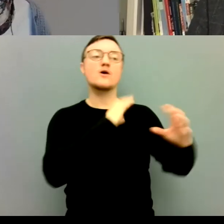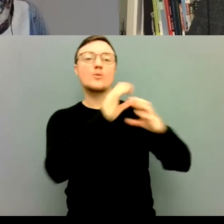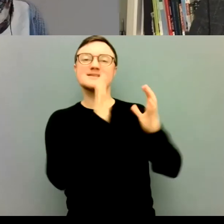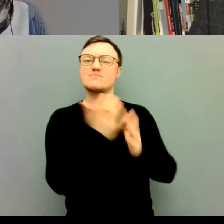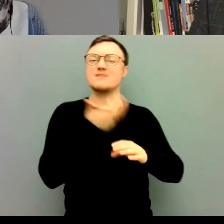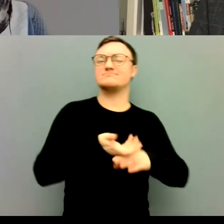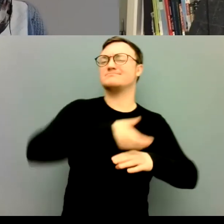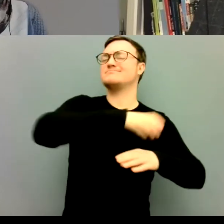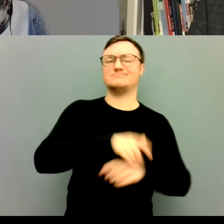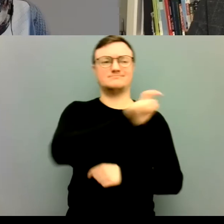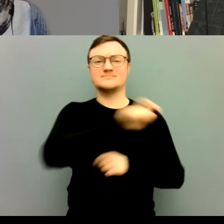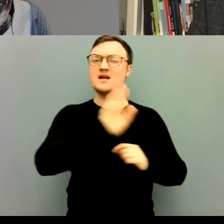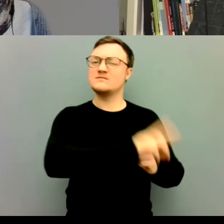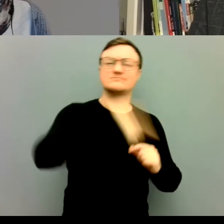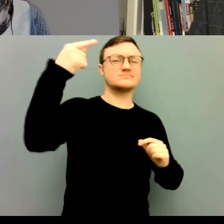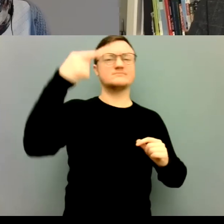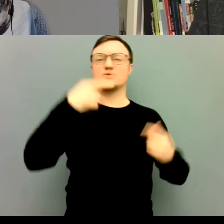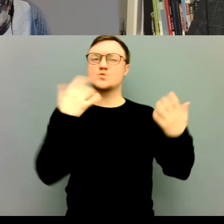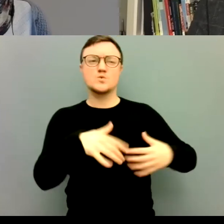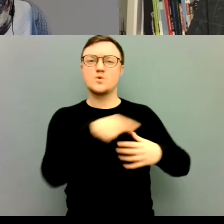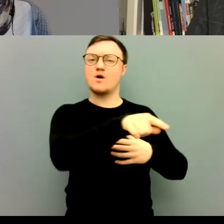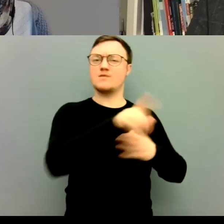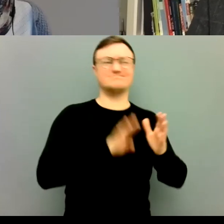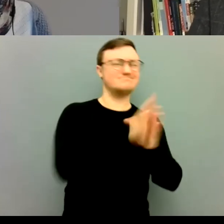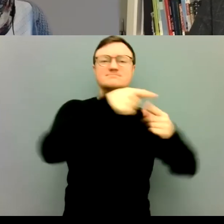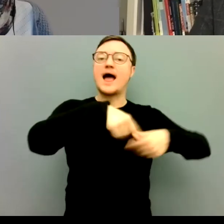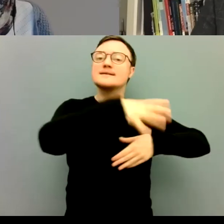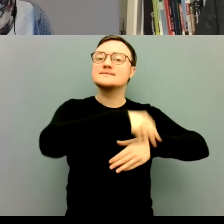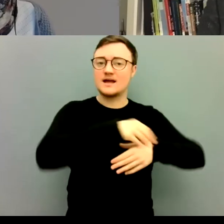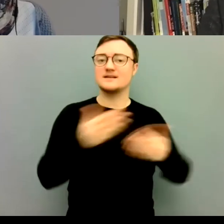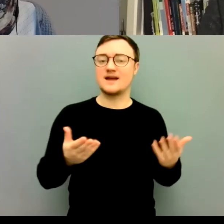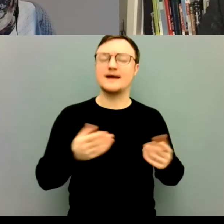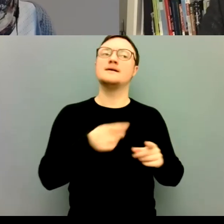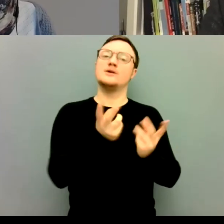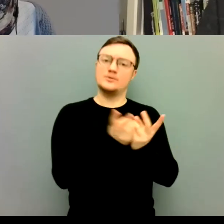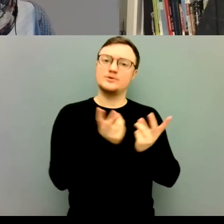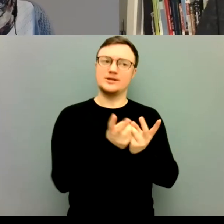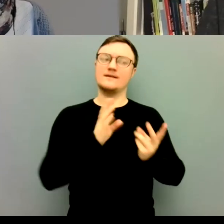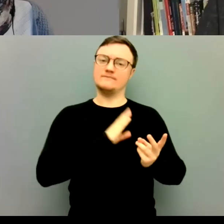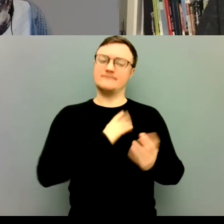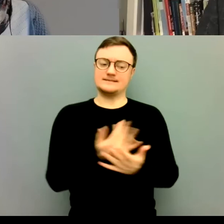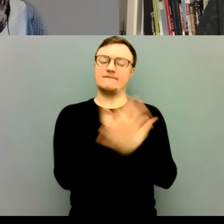med experter på området i Sverige. Jag ser ett antal saker i primärvården i Sverige-